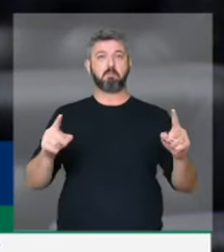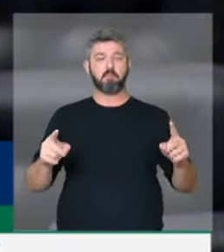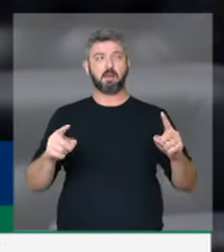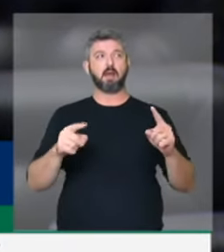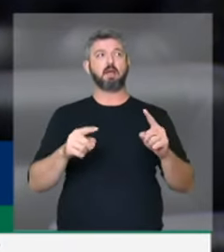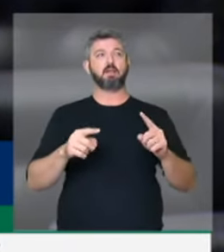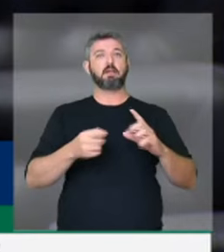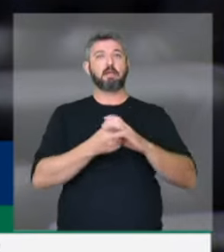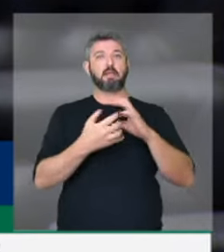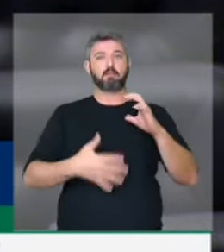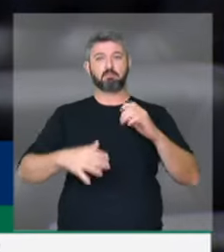ONDE A REGULAÇÃO SERÁ FEITA. [SOA A CAMPAINHA]. PELO